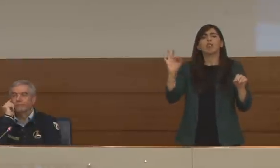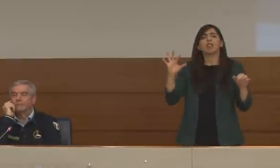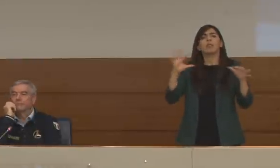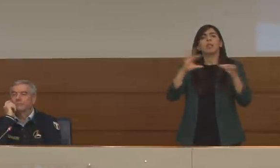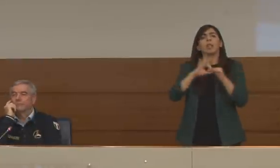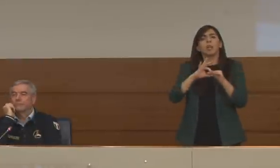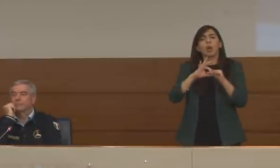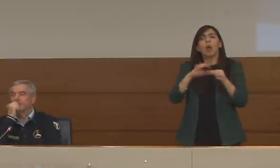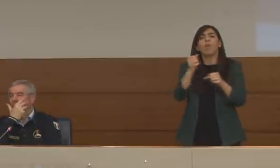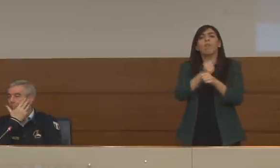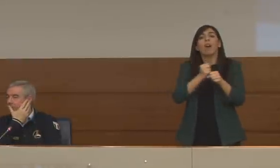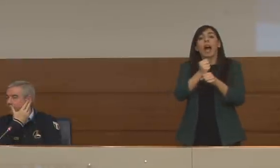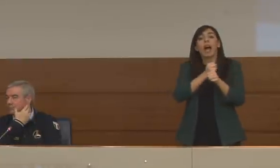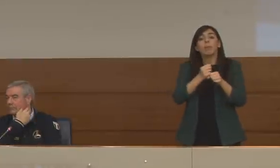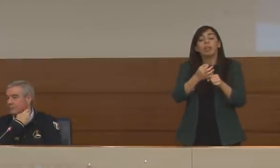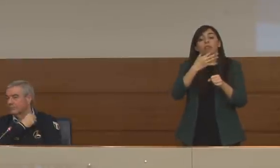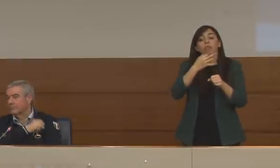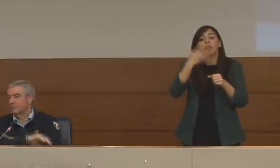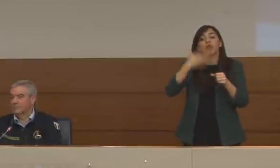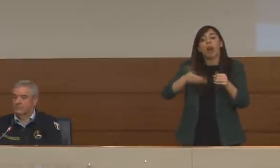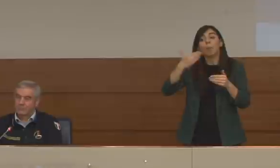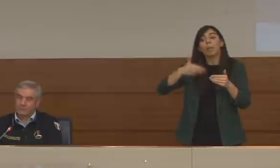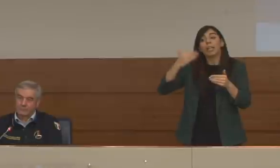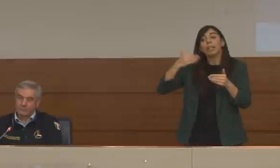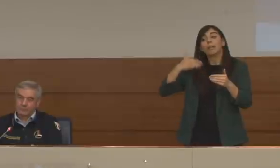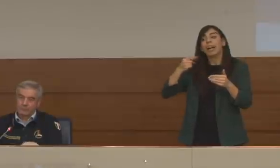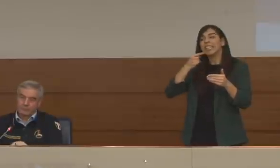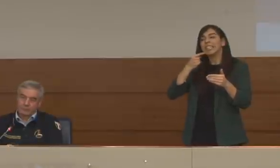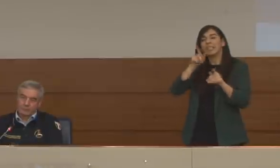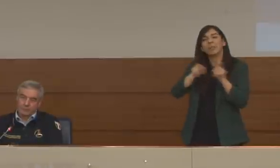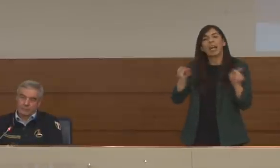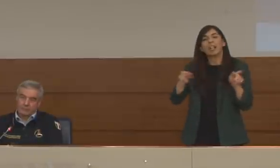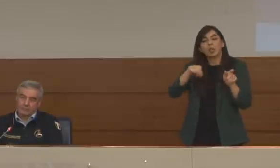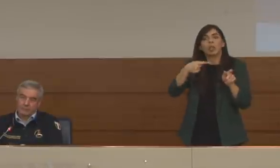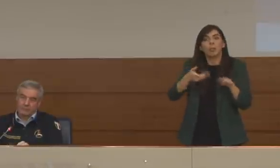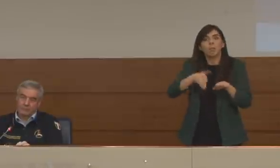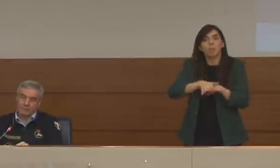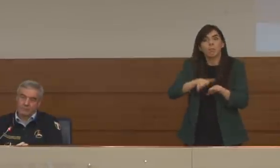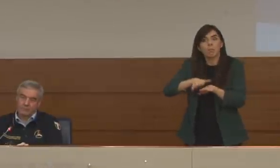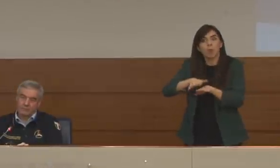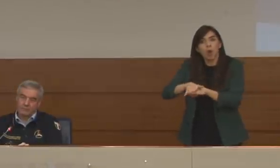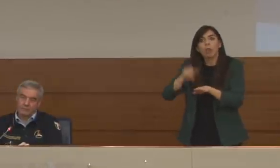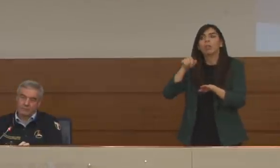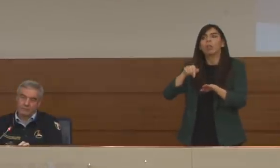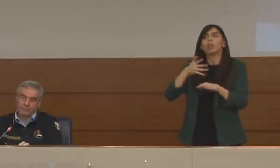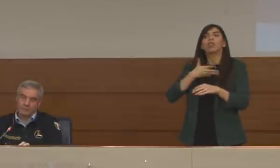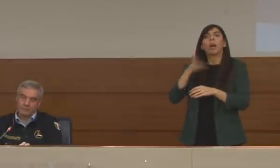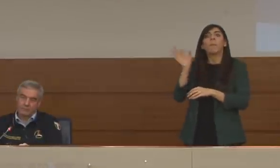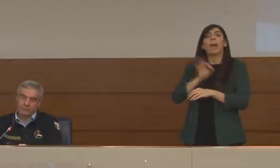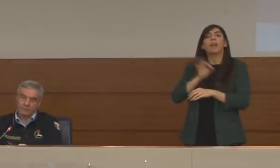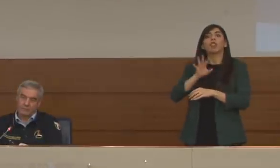assunti precedentemente dai pazienti deceduti in cui viene indicata una percentuale, che è una percentuale del 40%,